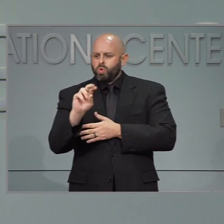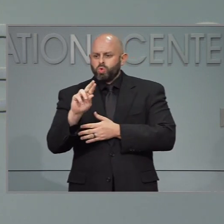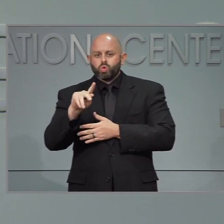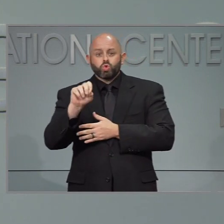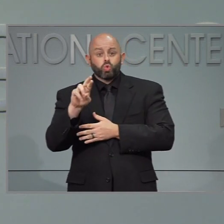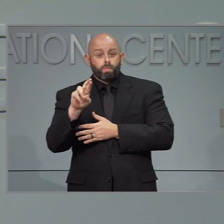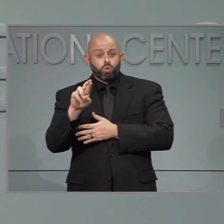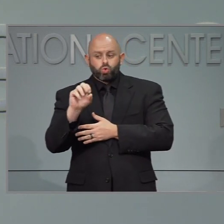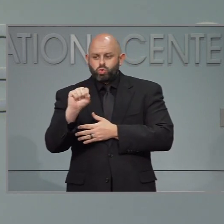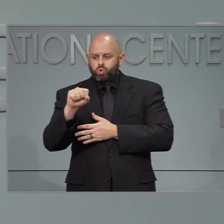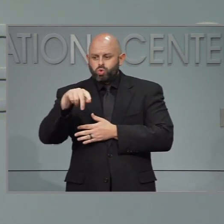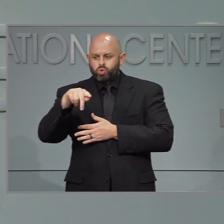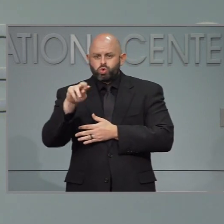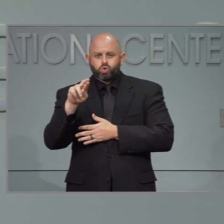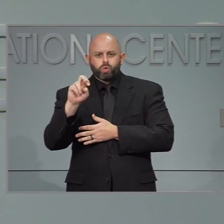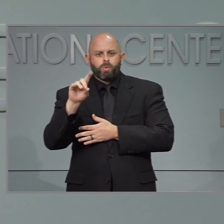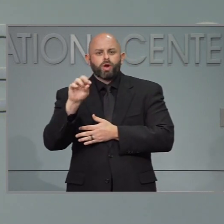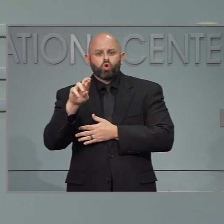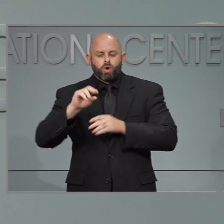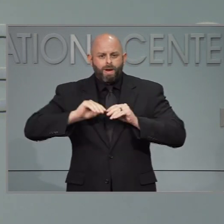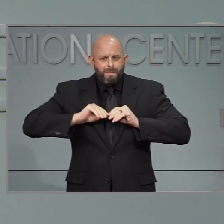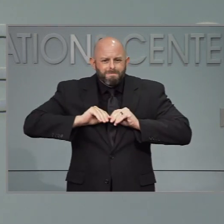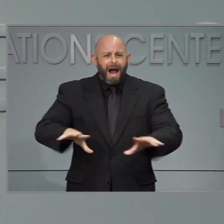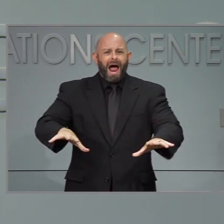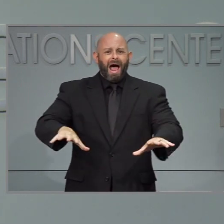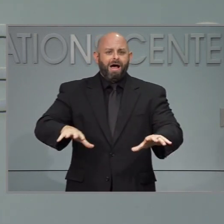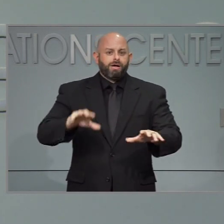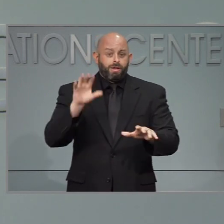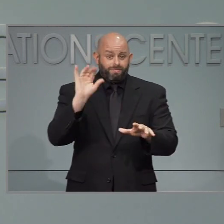transmitiendo propagando esto.